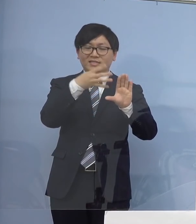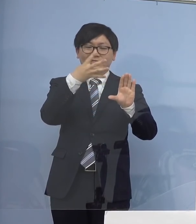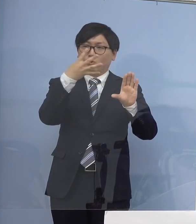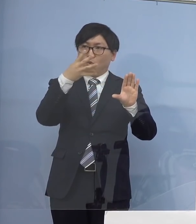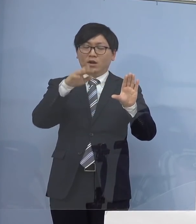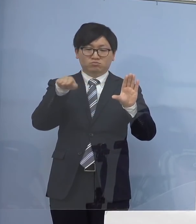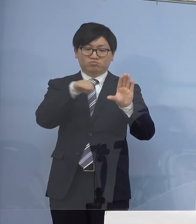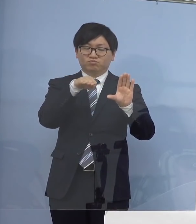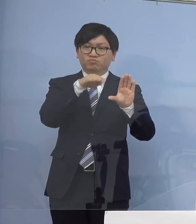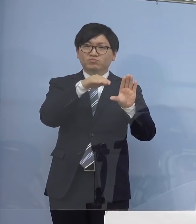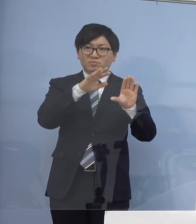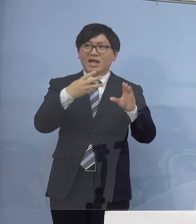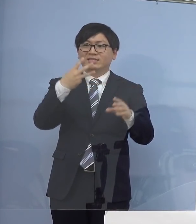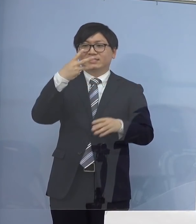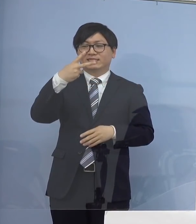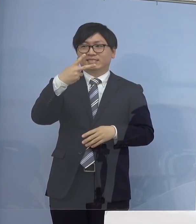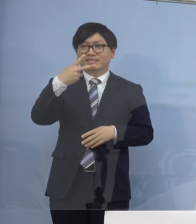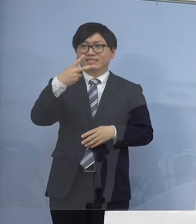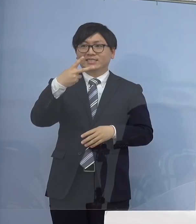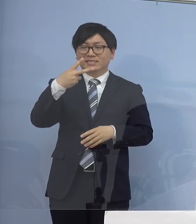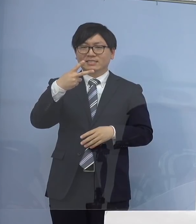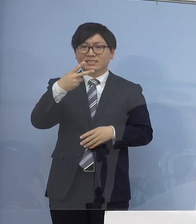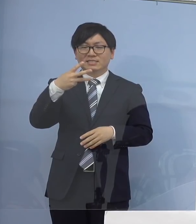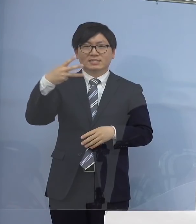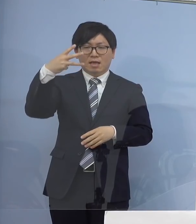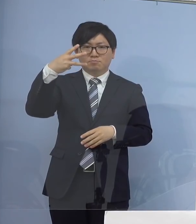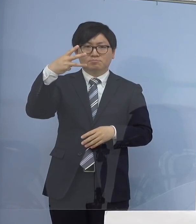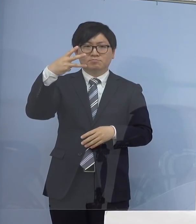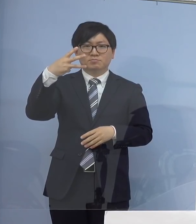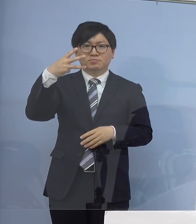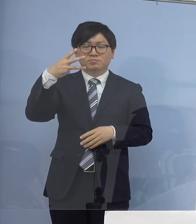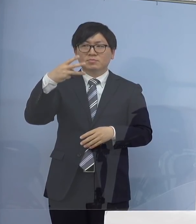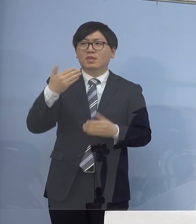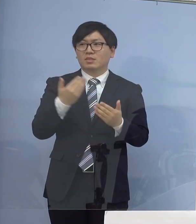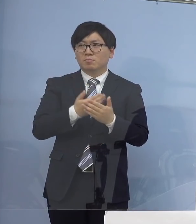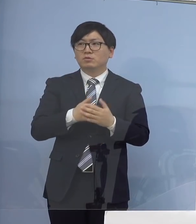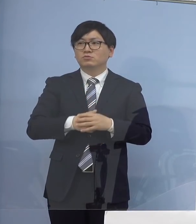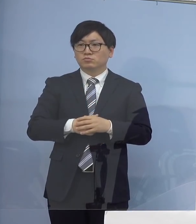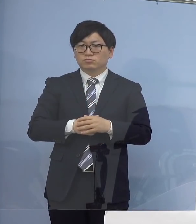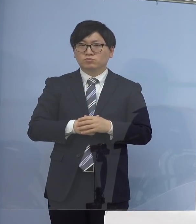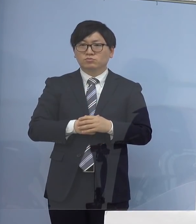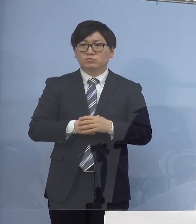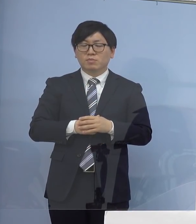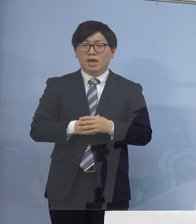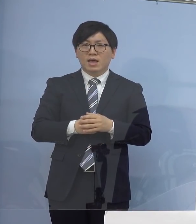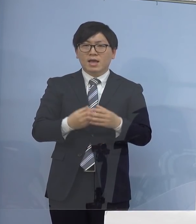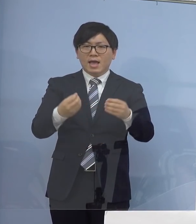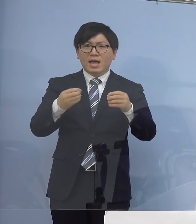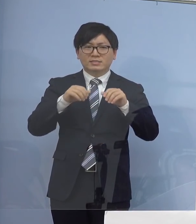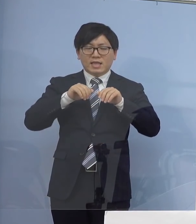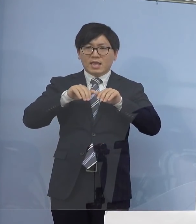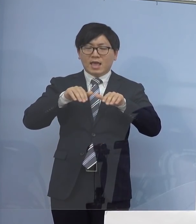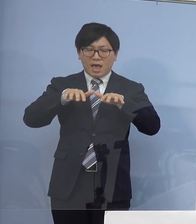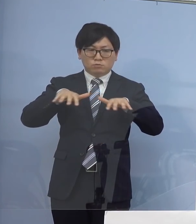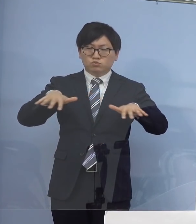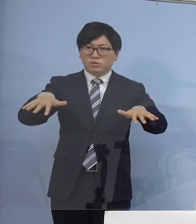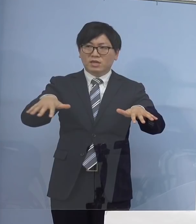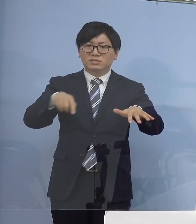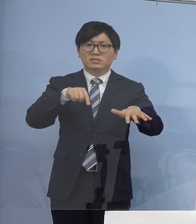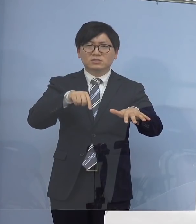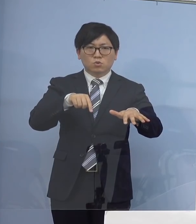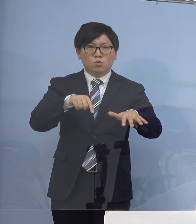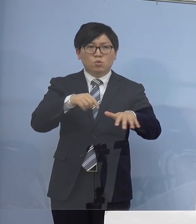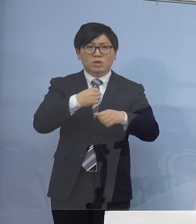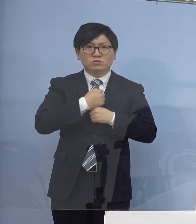まずは3といったもの「感染拡大・注意」のいわゆる